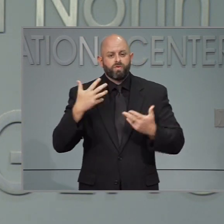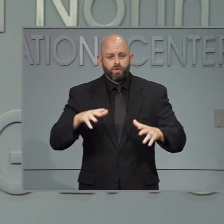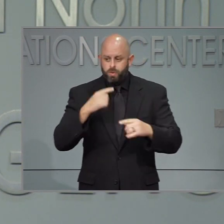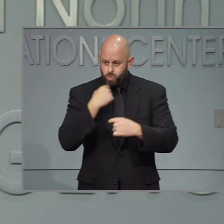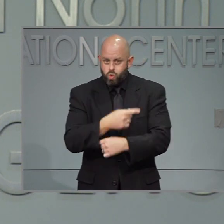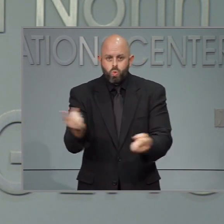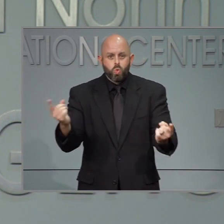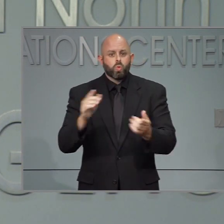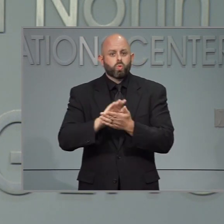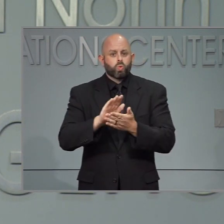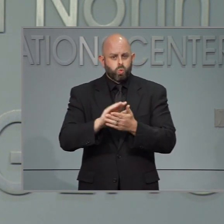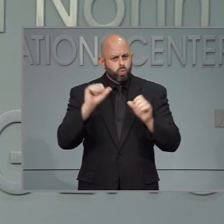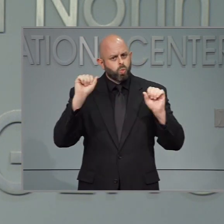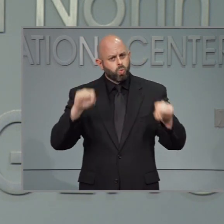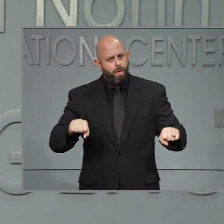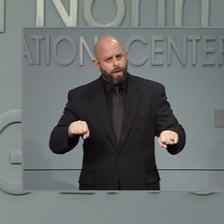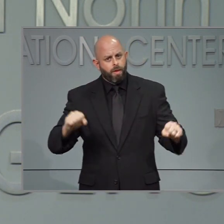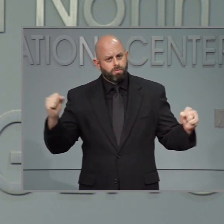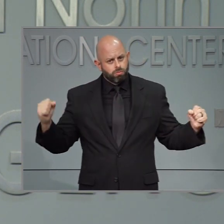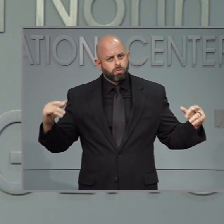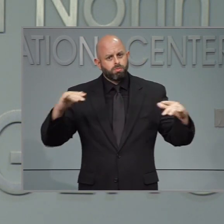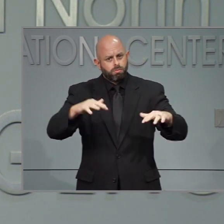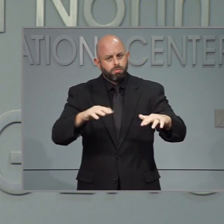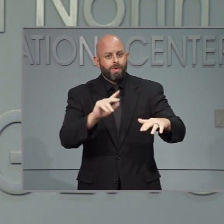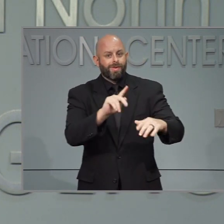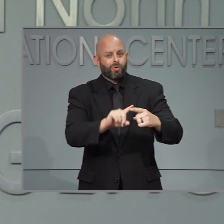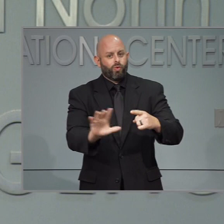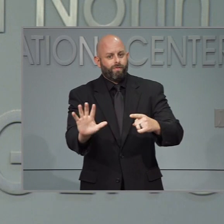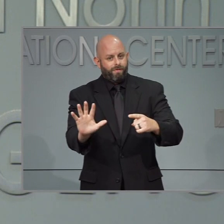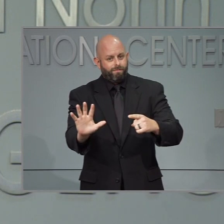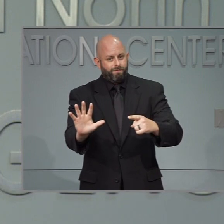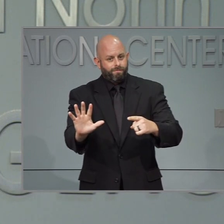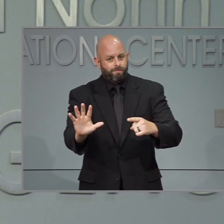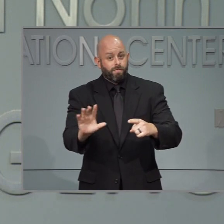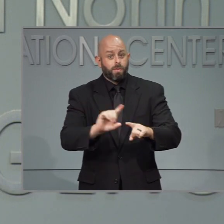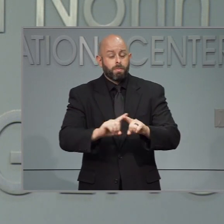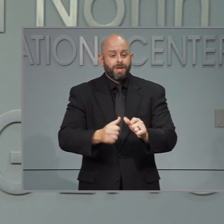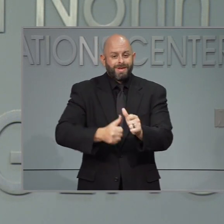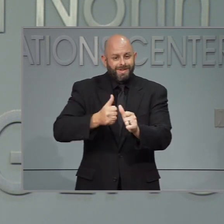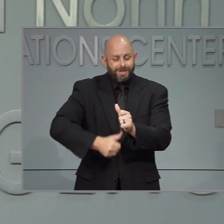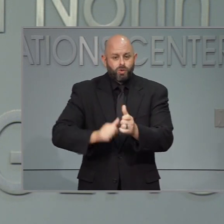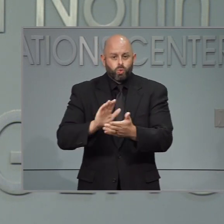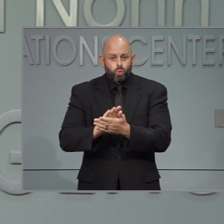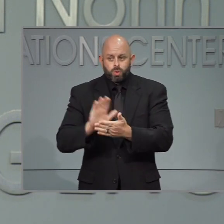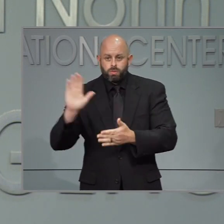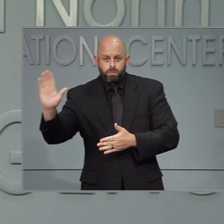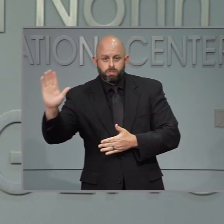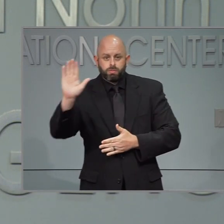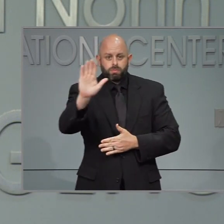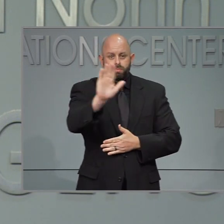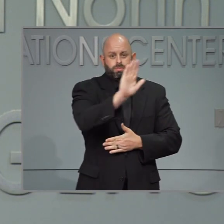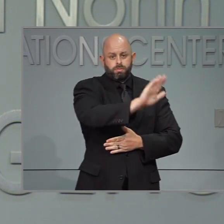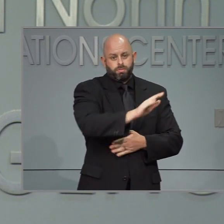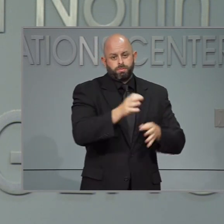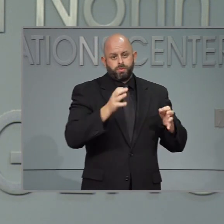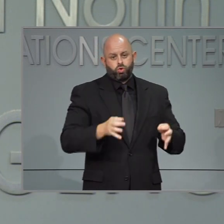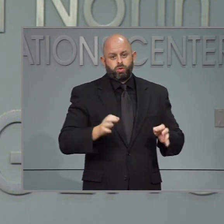la opción de que todo el mundo pueda hacer esto en de Kinder el doce y quitó grado.